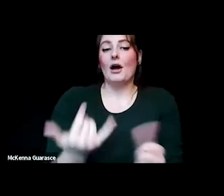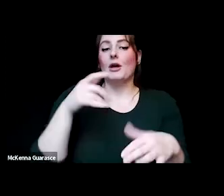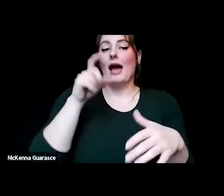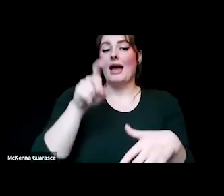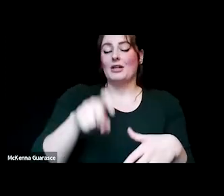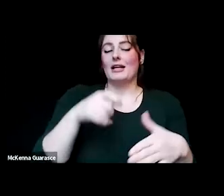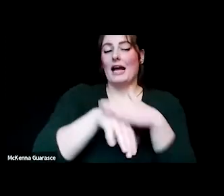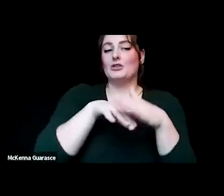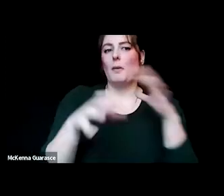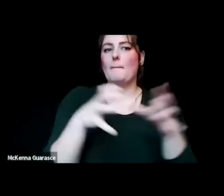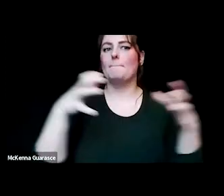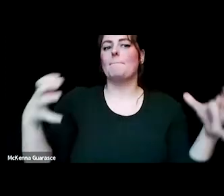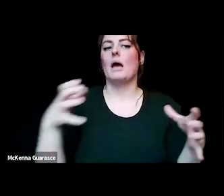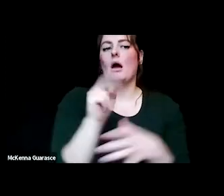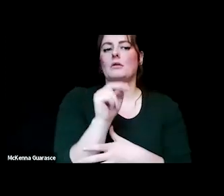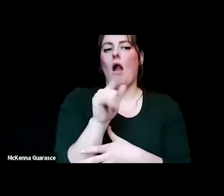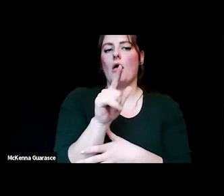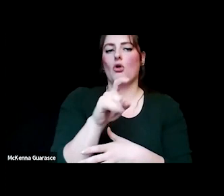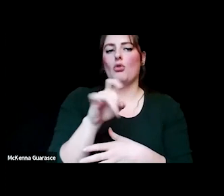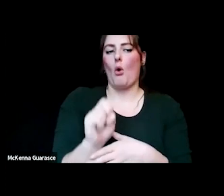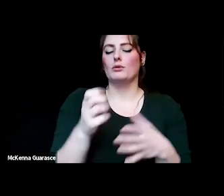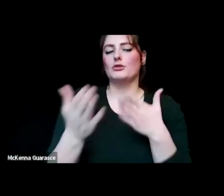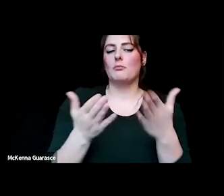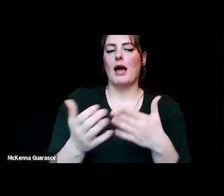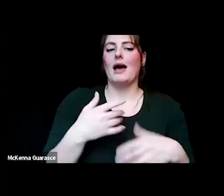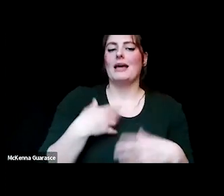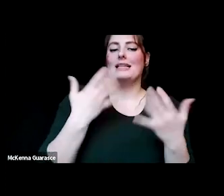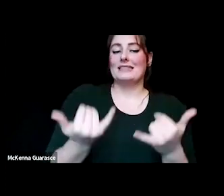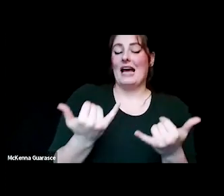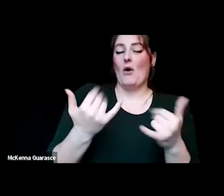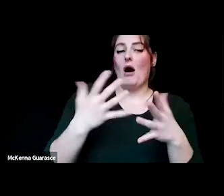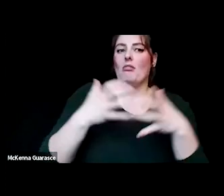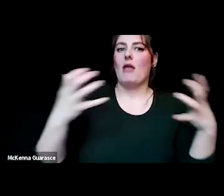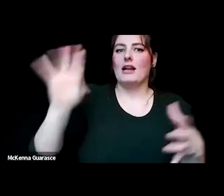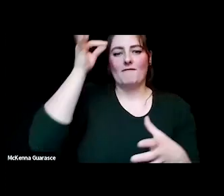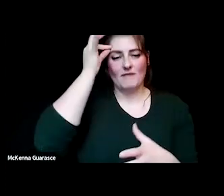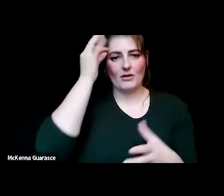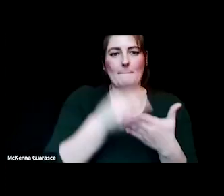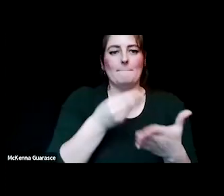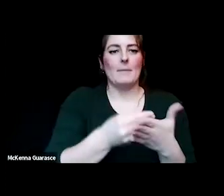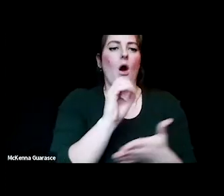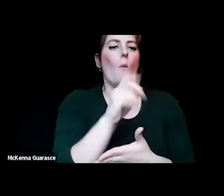Podríamos entrar en los detalles de eso. En los últimos años hemos tenido acceso a mucho dinero federal y a los dólares